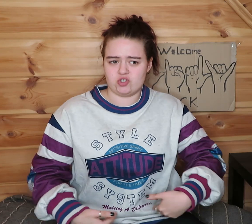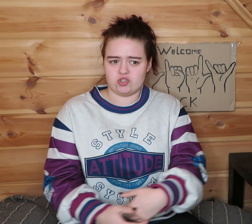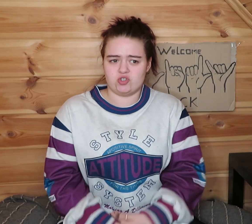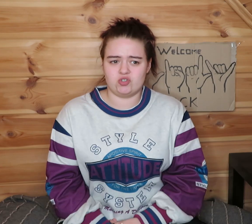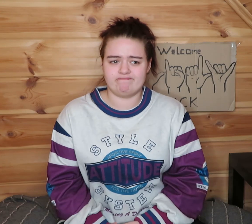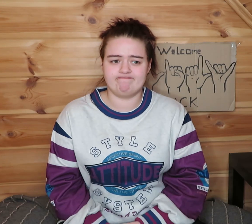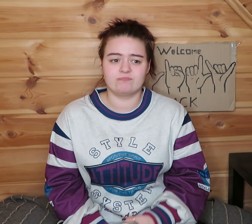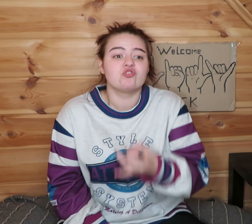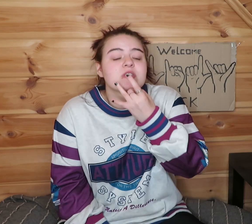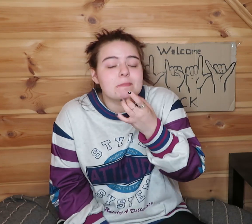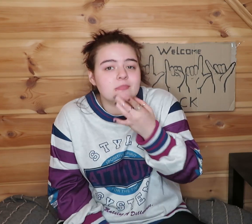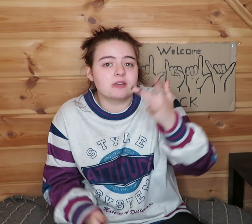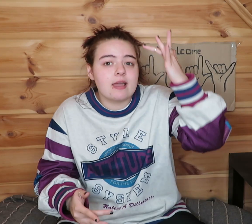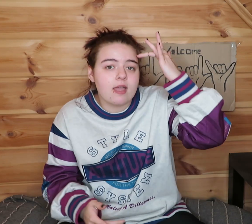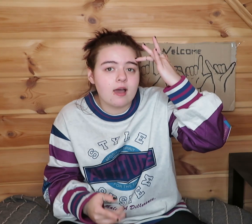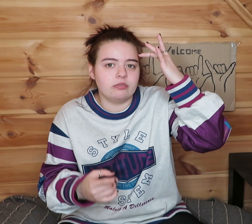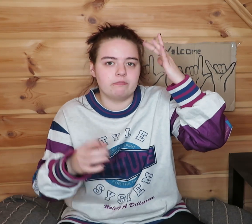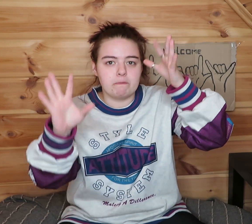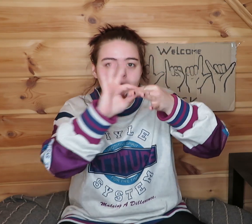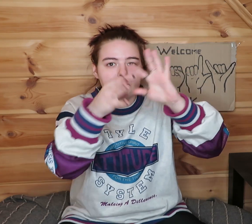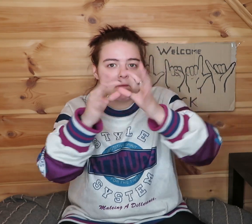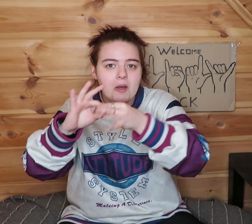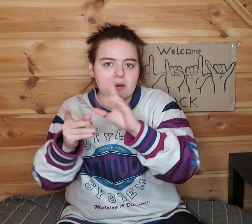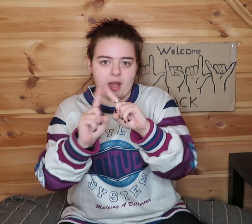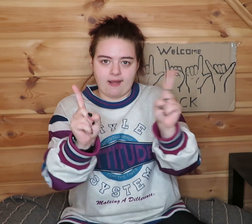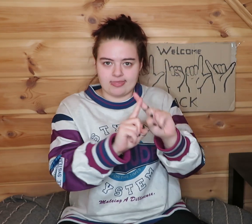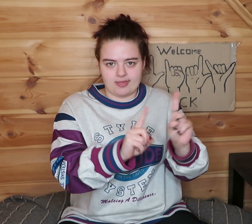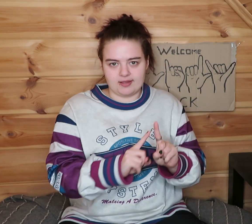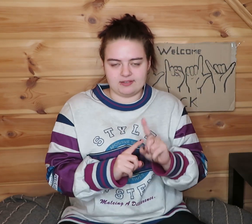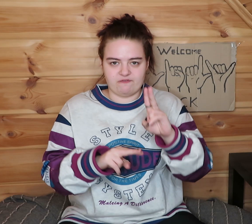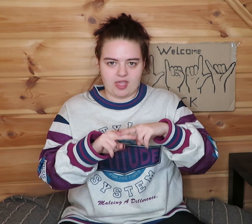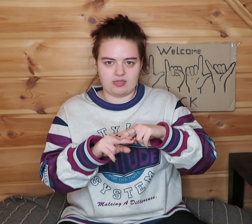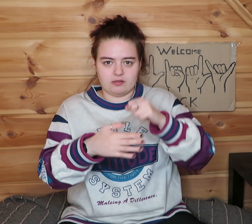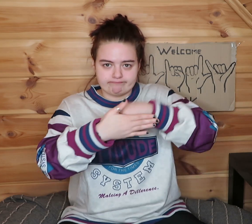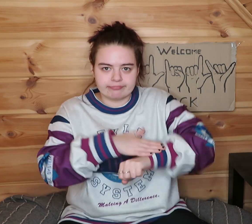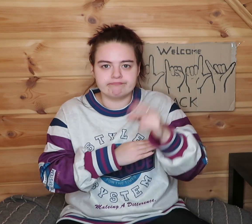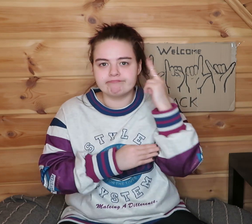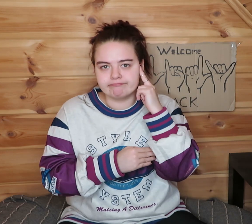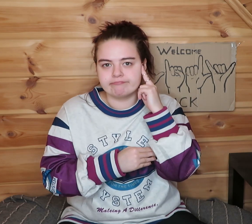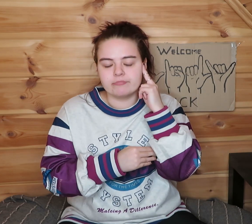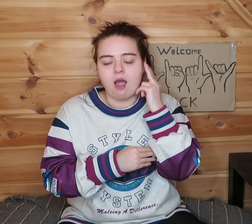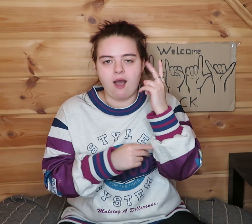Es stimmt, dass das Gehirn anders vernetzt ist wenn man gehörlos geboren wurde